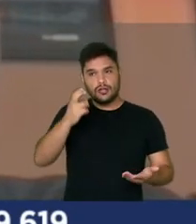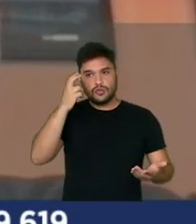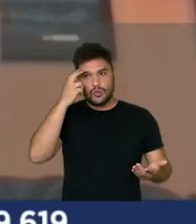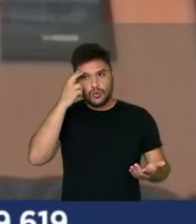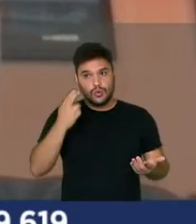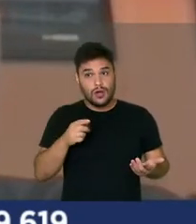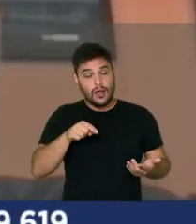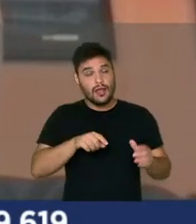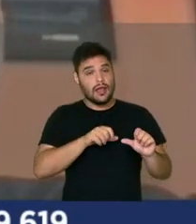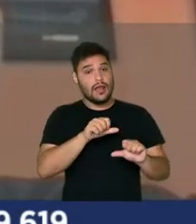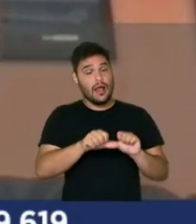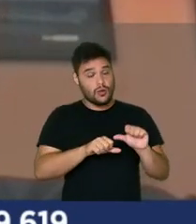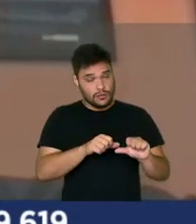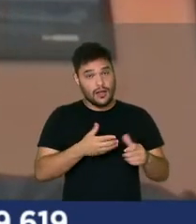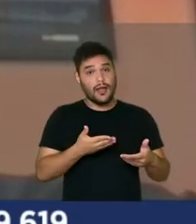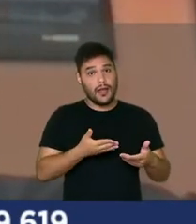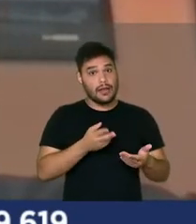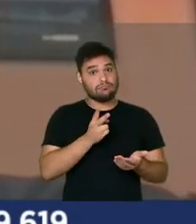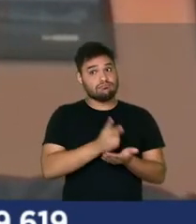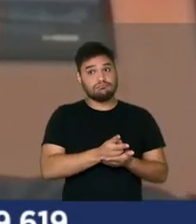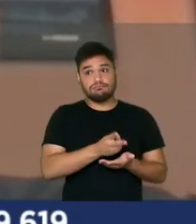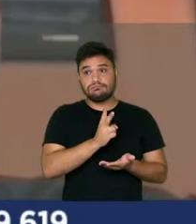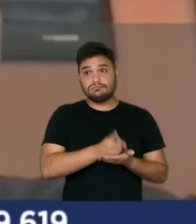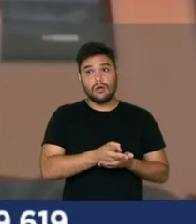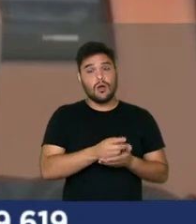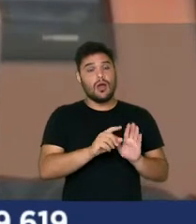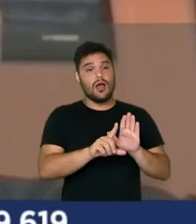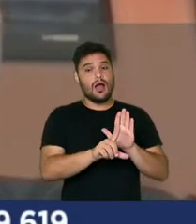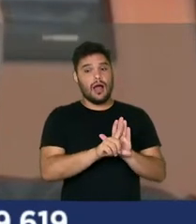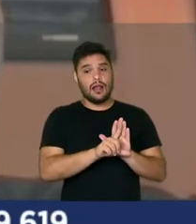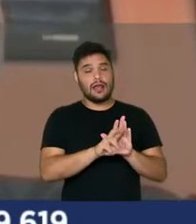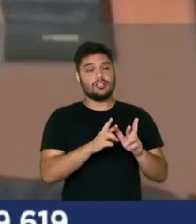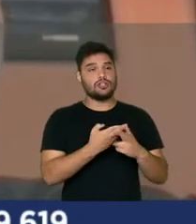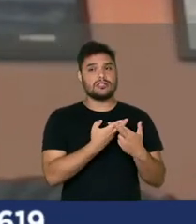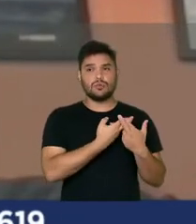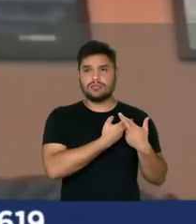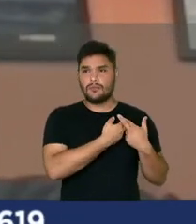PAULO GUSTAVO. UM PROJETO VISANDO PARA SETOR DE CULTURA